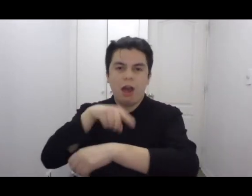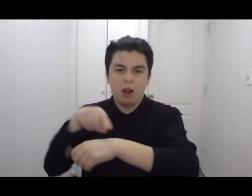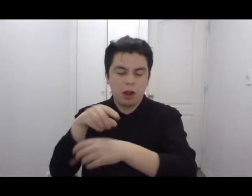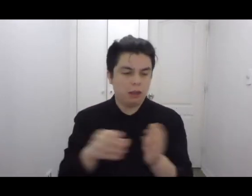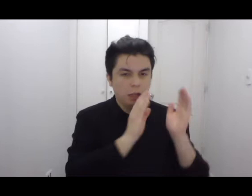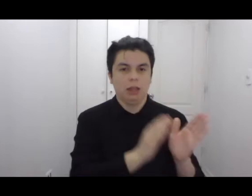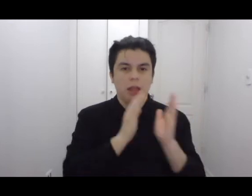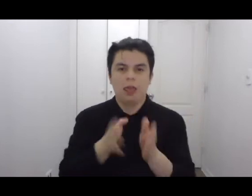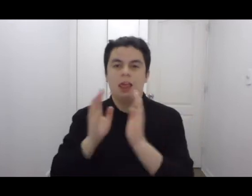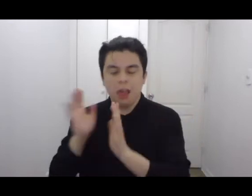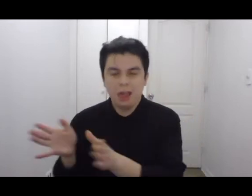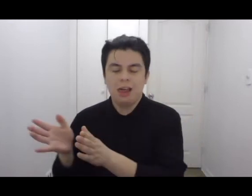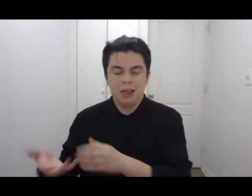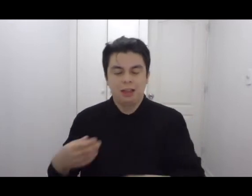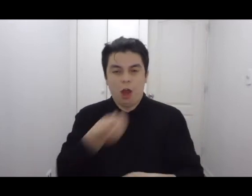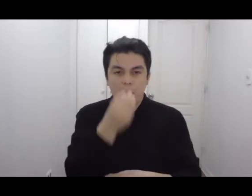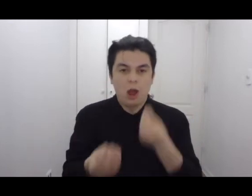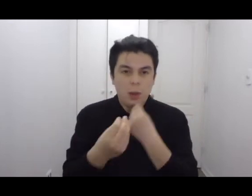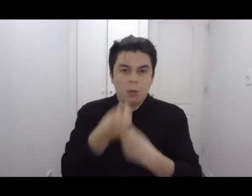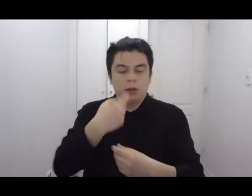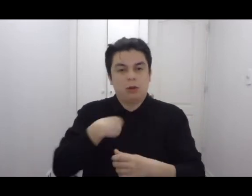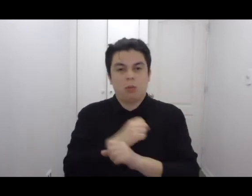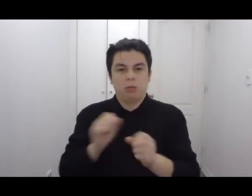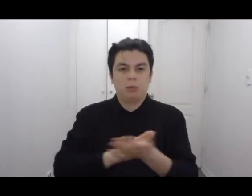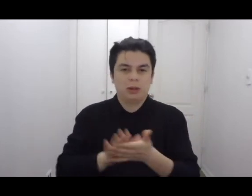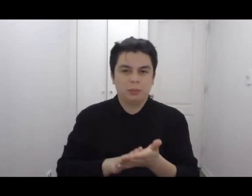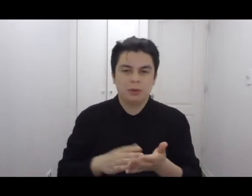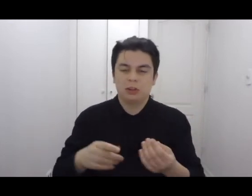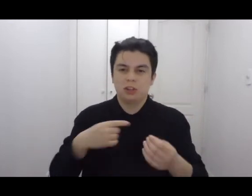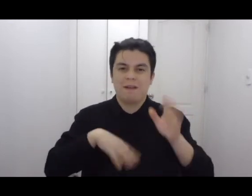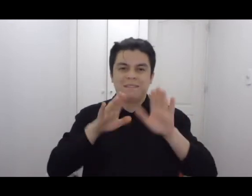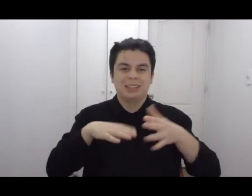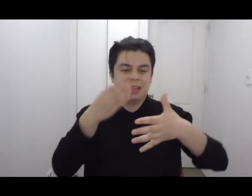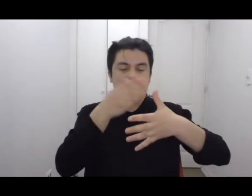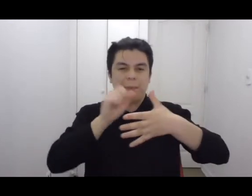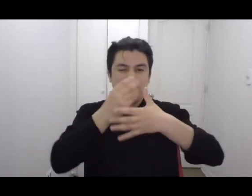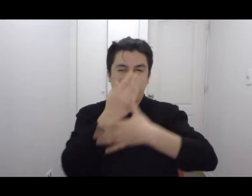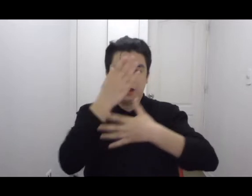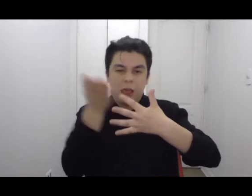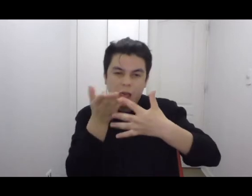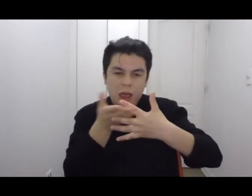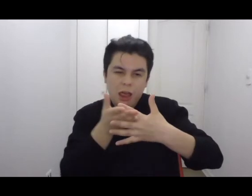que comer a cada rato - a cada rato - hay que comer colación y yo no alcanzaba